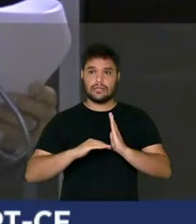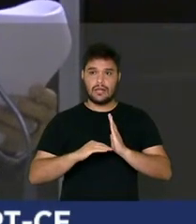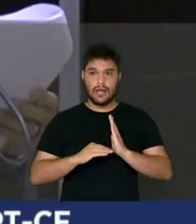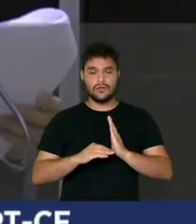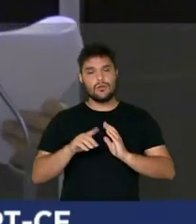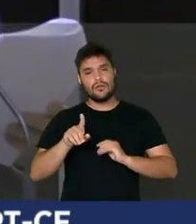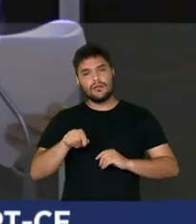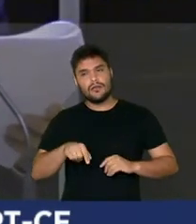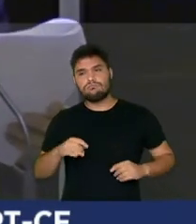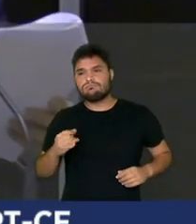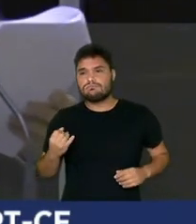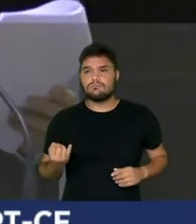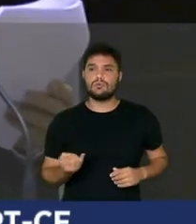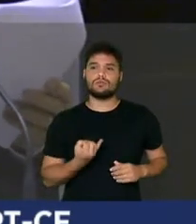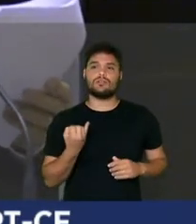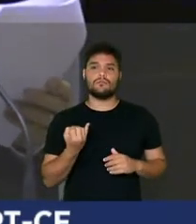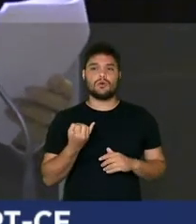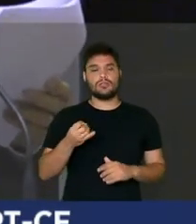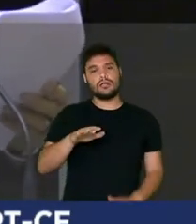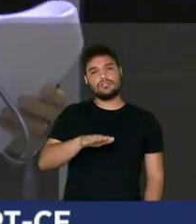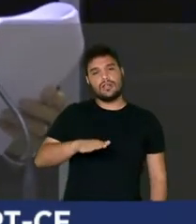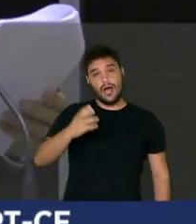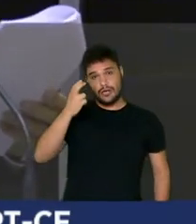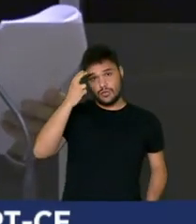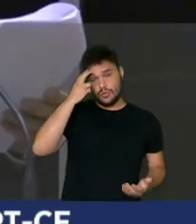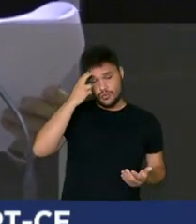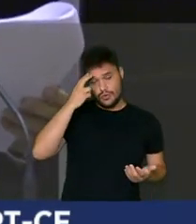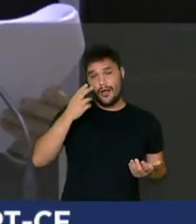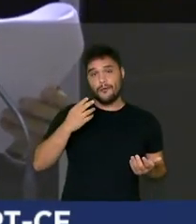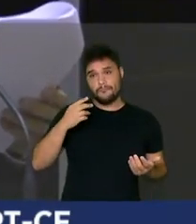DE SUMA RELEVÂNCIA PARA O SETOR CULTURAL DO PAÍS. TOMA